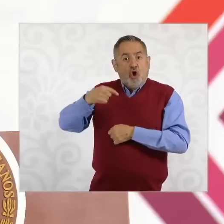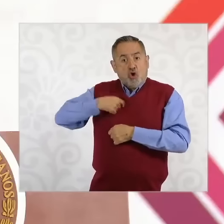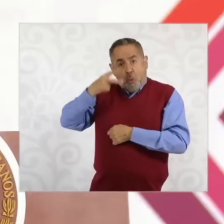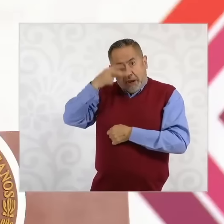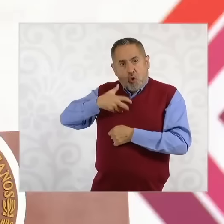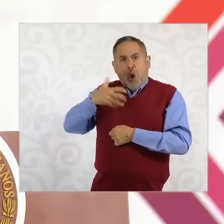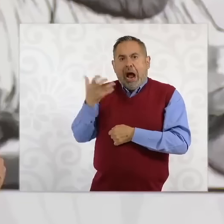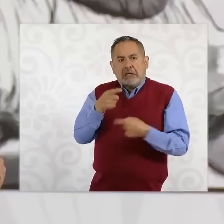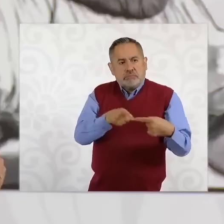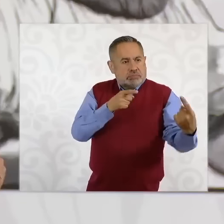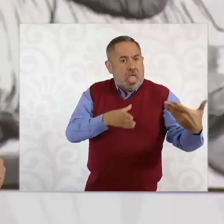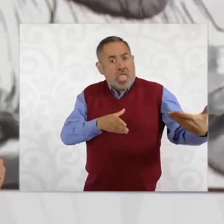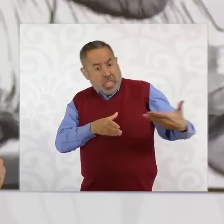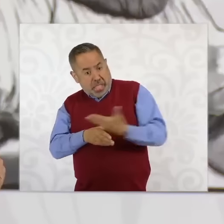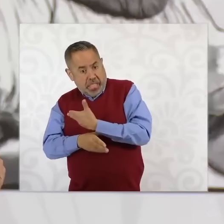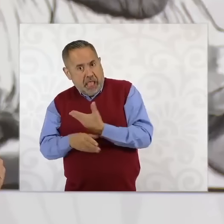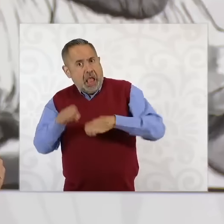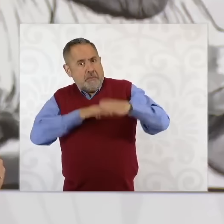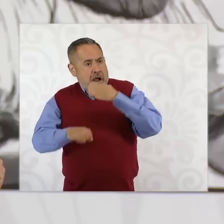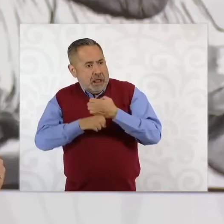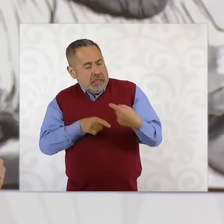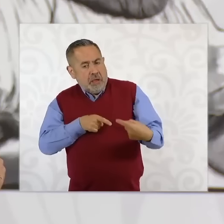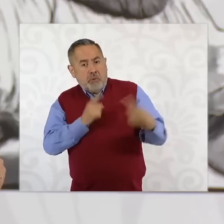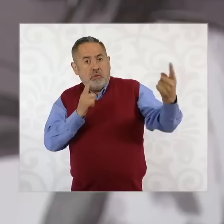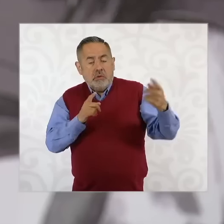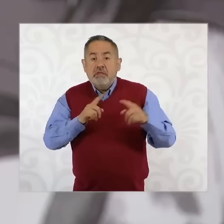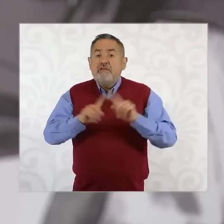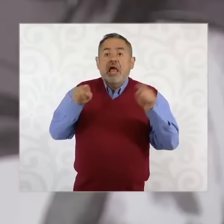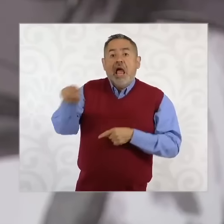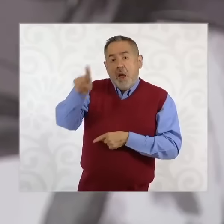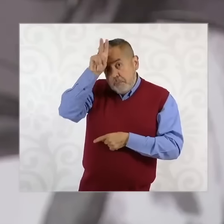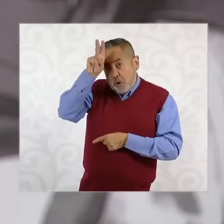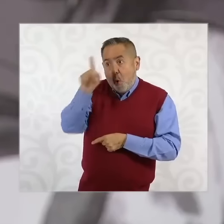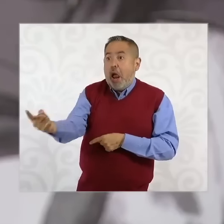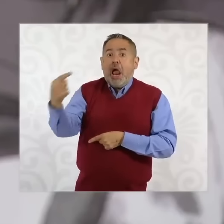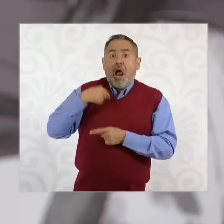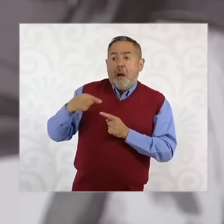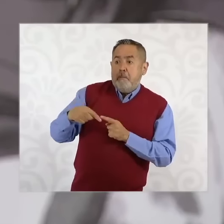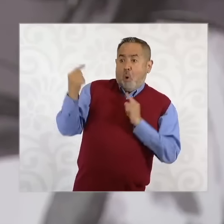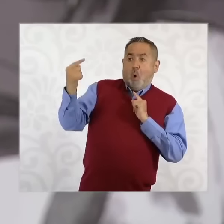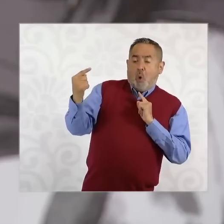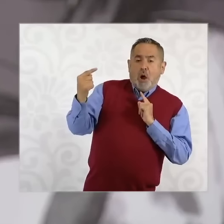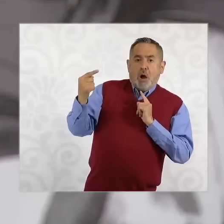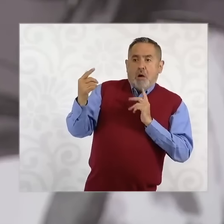invadieron nuestra embajada. El caso de Perú, ellos rompieron la relación. ¿Por qué razón?